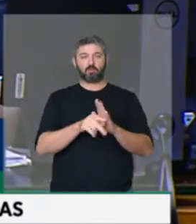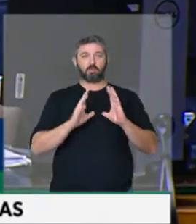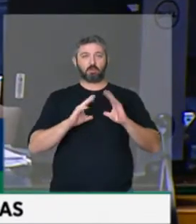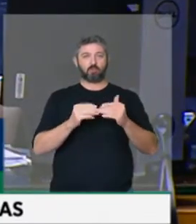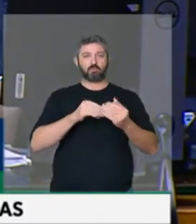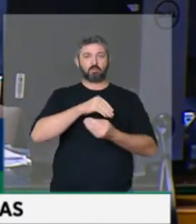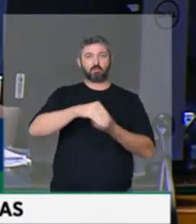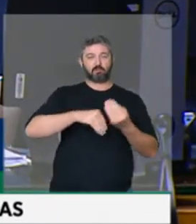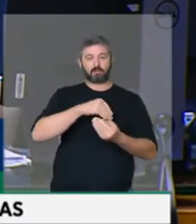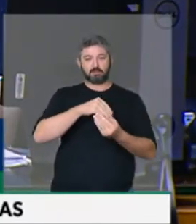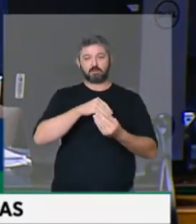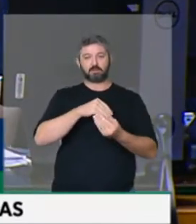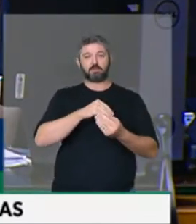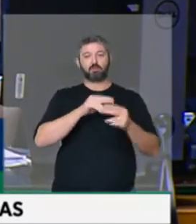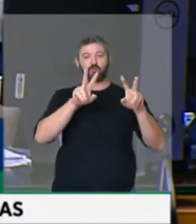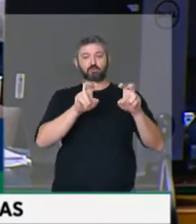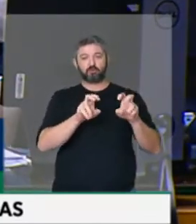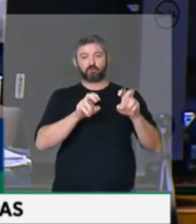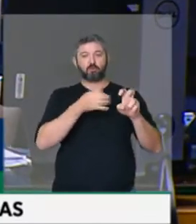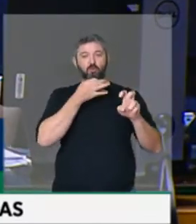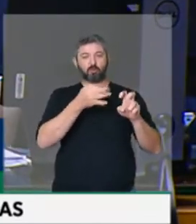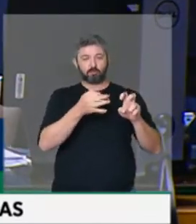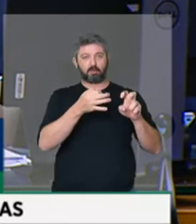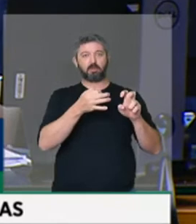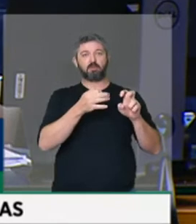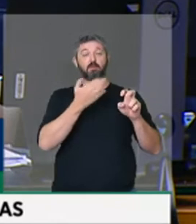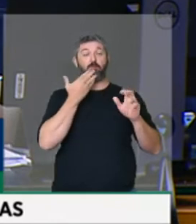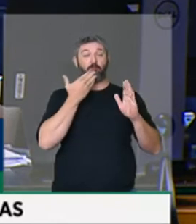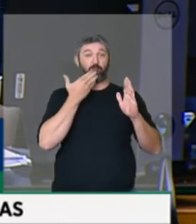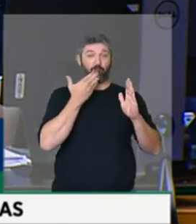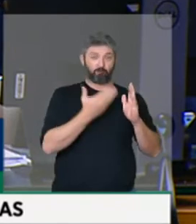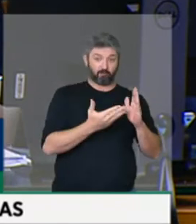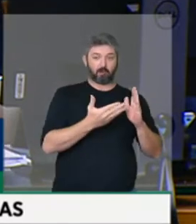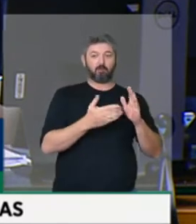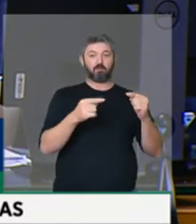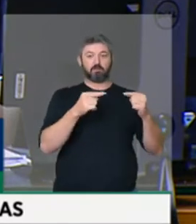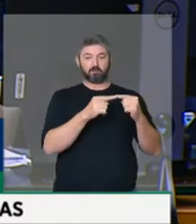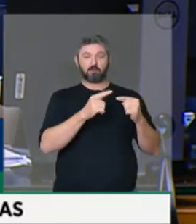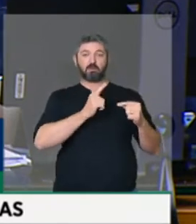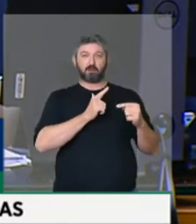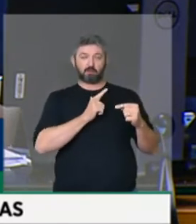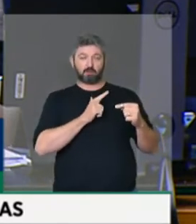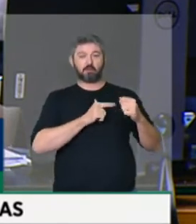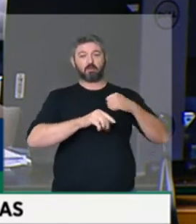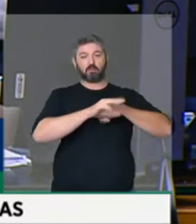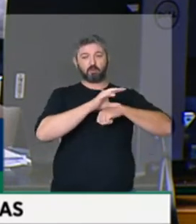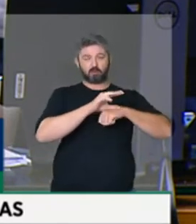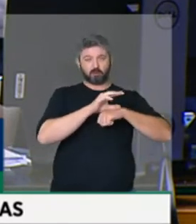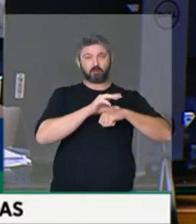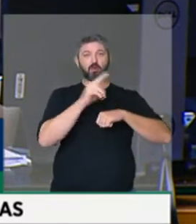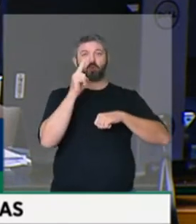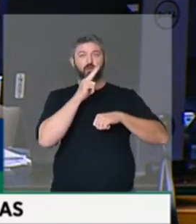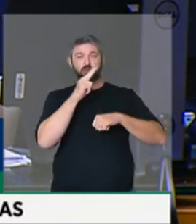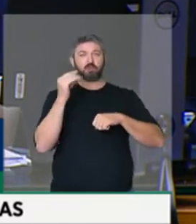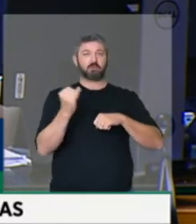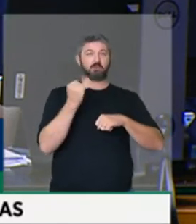VOTAÇÃO. SIM, 123. NÃO, 288. ABSTENÇÃO UM. TOTAL 412. ESTÁ REJEITADO O REQUERIMENTO. PASSA-SE É